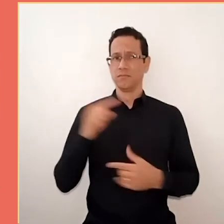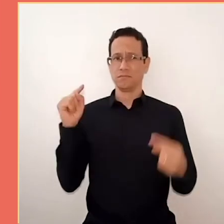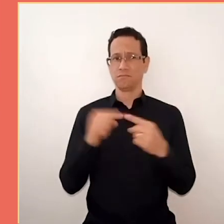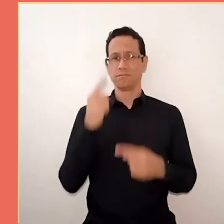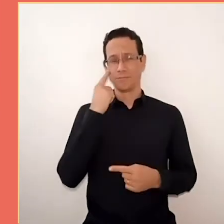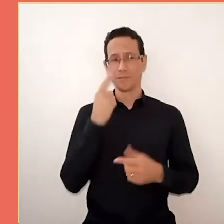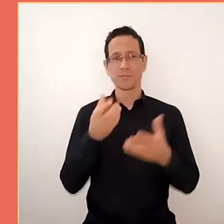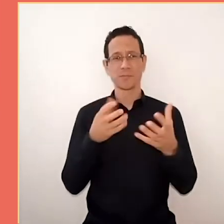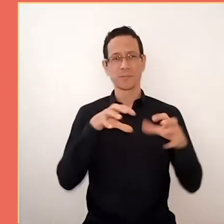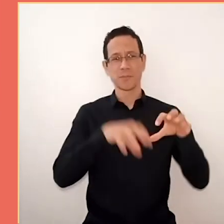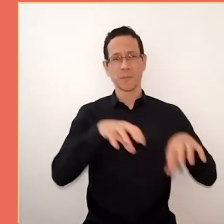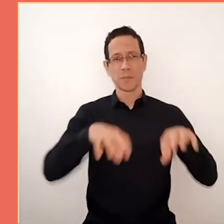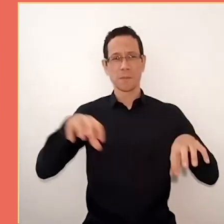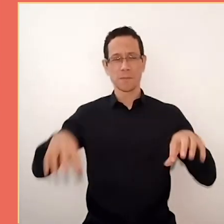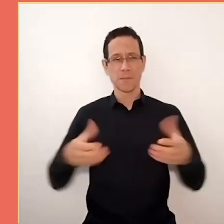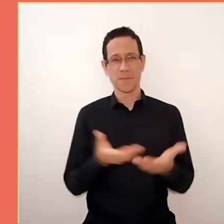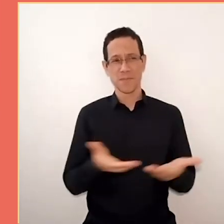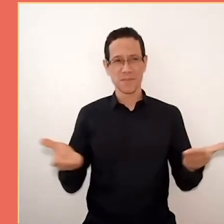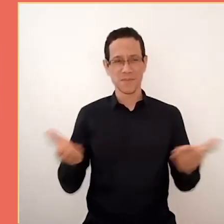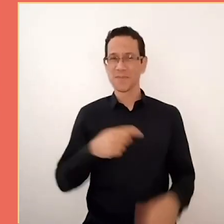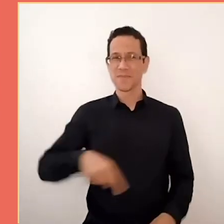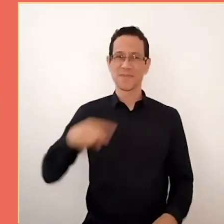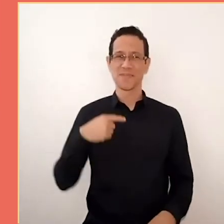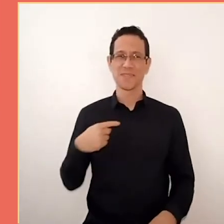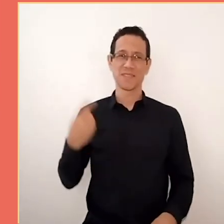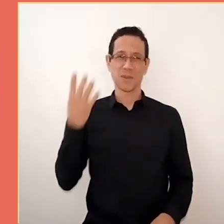que foi servido para gente ao longo desses quatro dias.